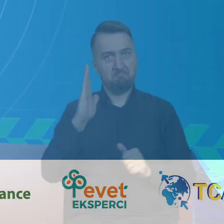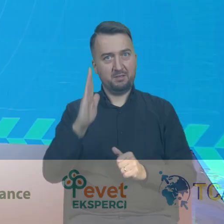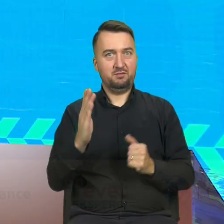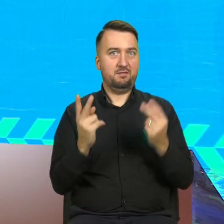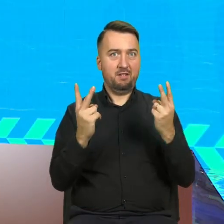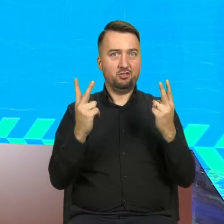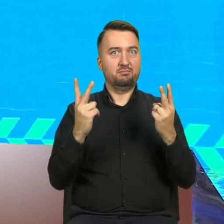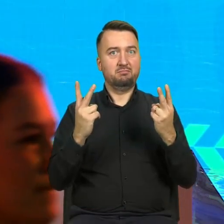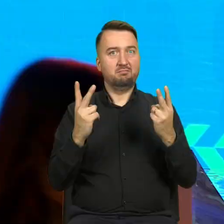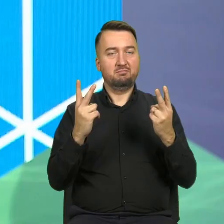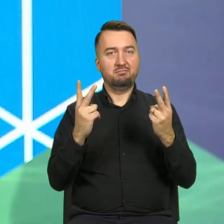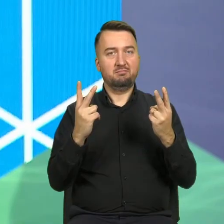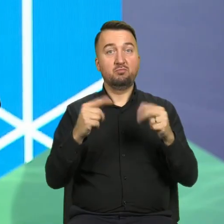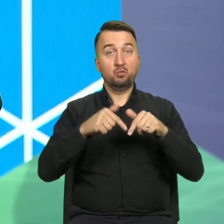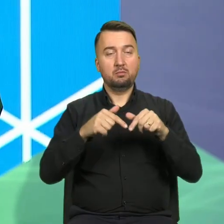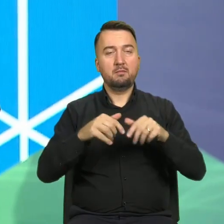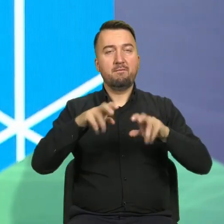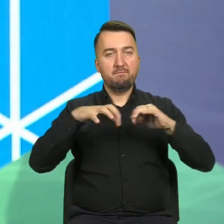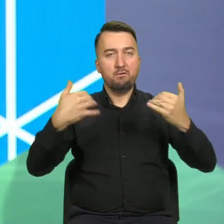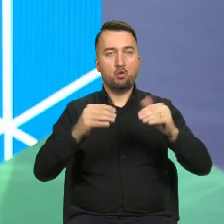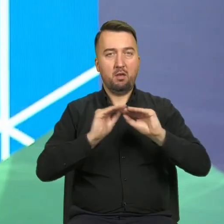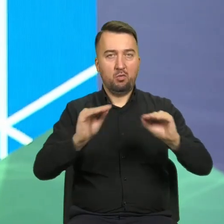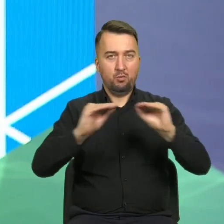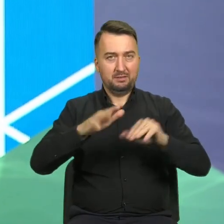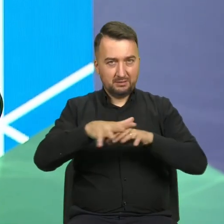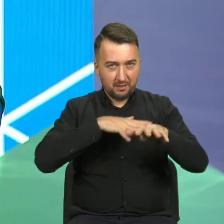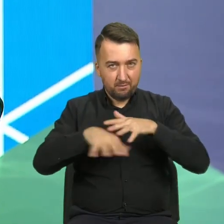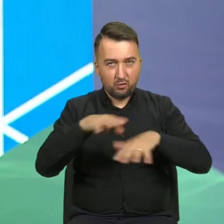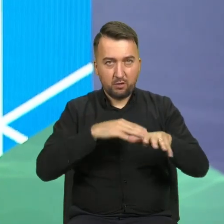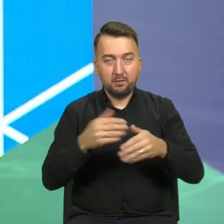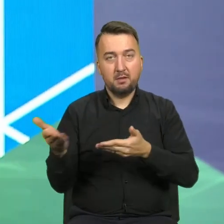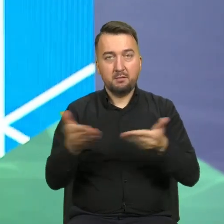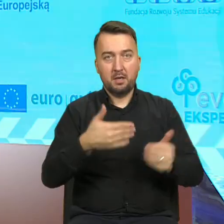Gala Forum Edukacji Zawodowej. Zapraszamy Panią Martę Sudnik-Paluch. Zapraszamy.